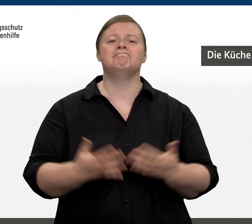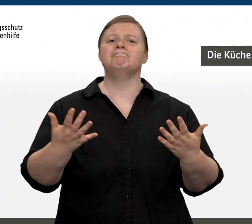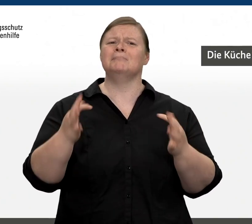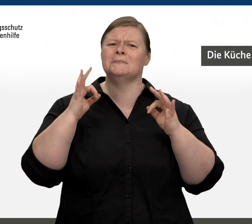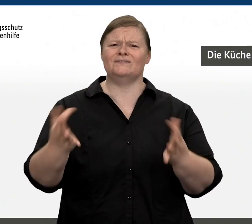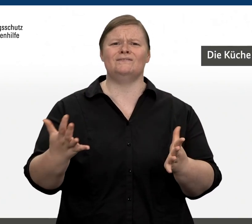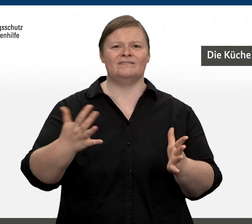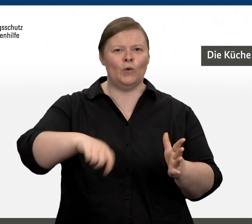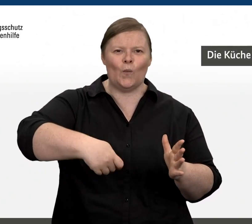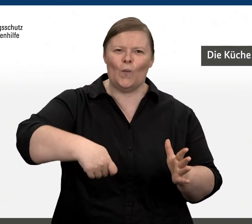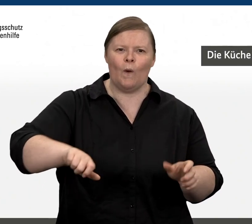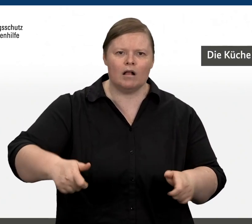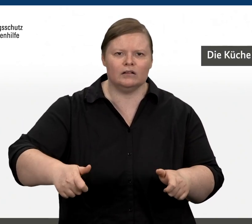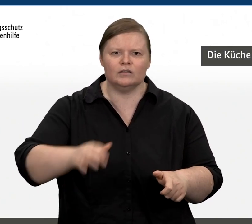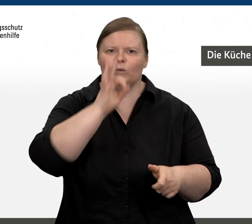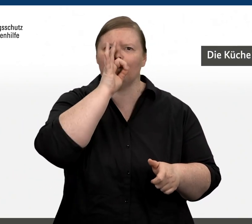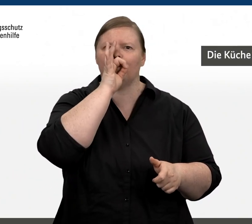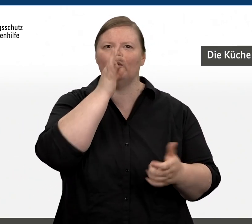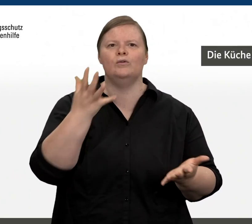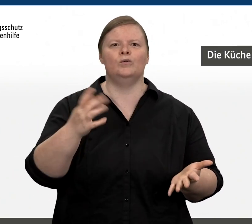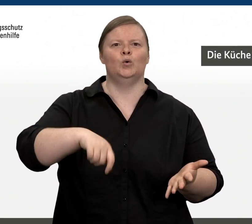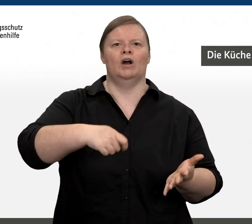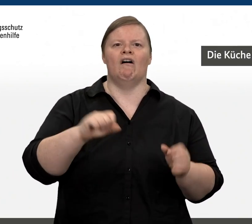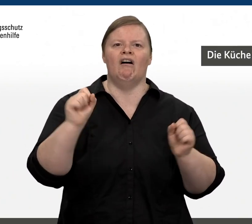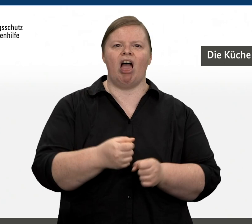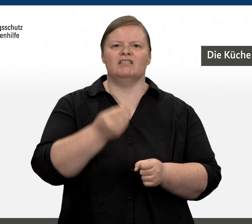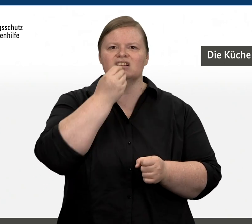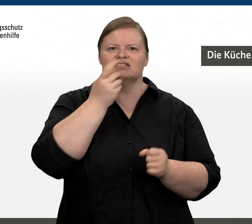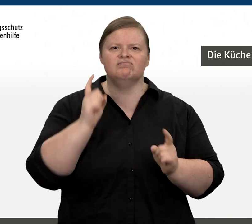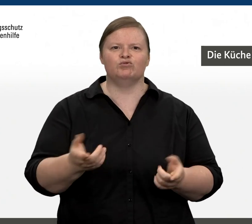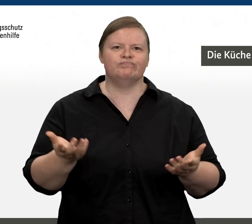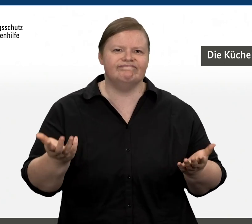Die Küche bleibt kalt